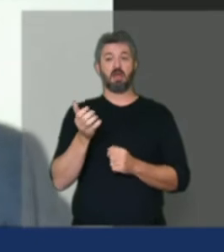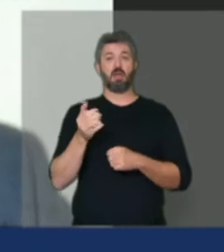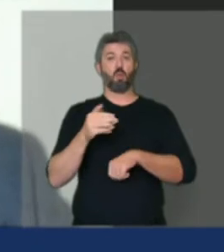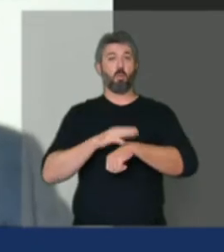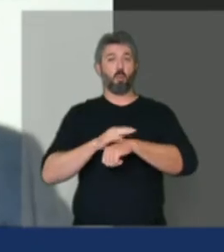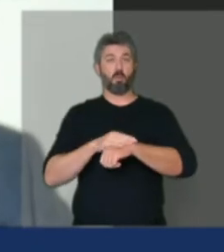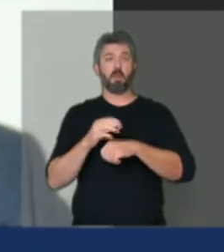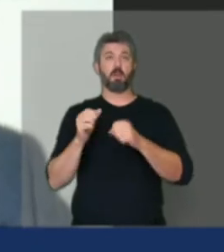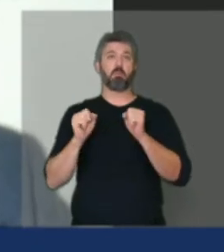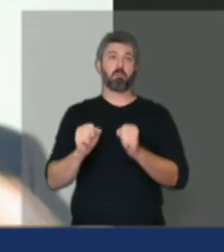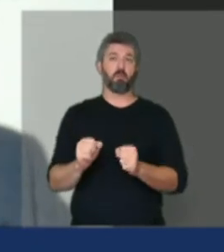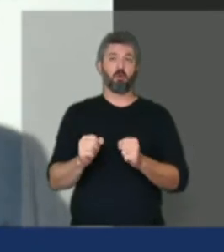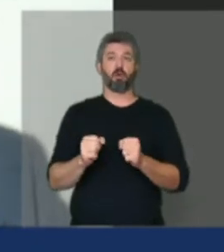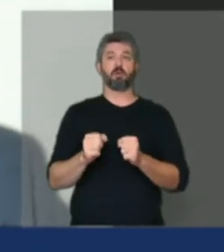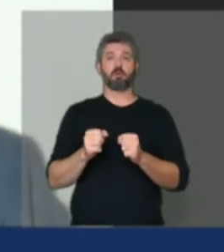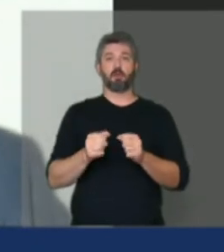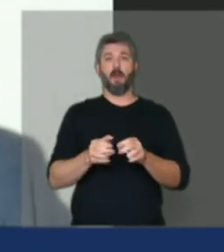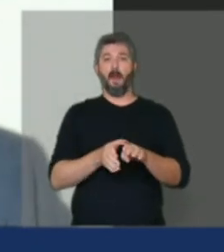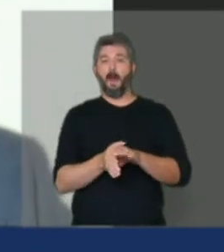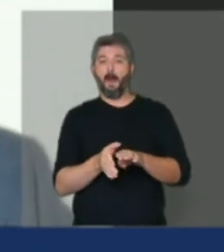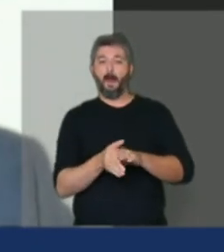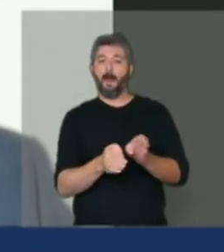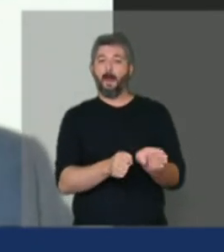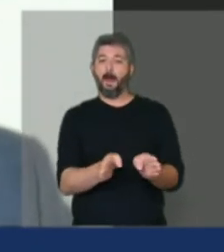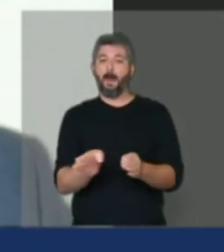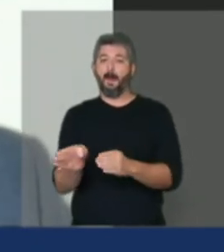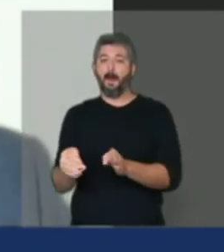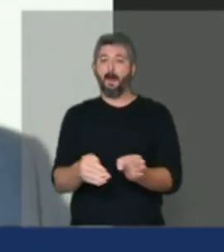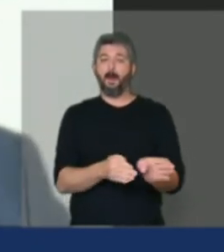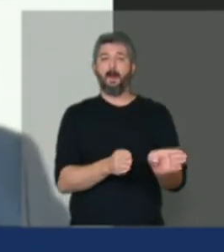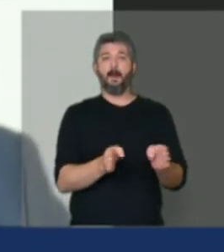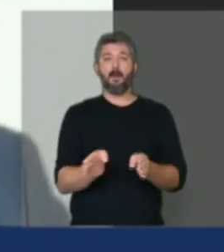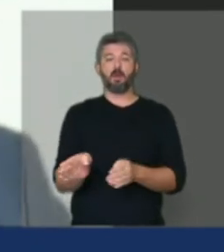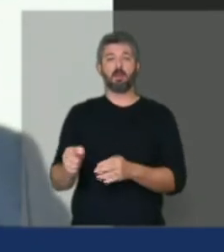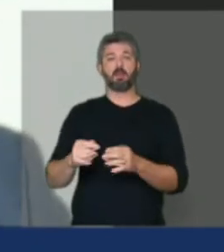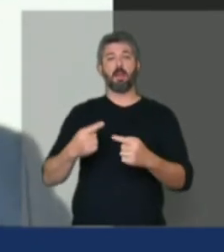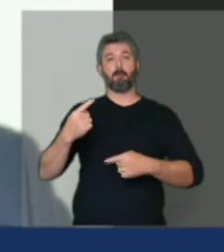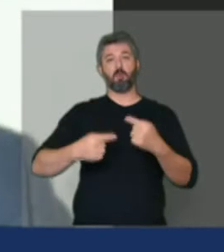PODE DIRECIONAR OS RUMOS DA POLÍTICA BRASILEIRA DIFERENTE DO PENSAMENTO DE MILHÕES DE BRASILEIROS, JÁ QUE O